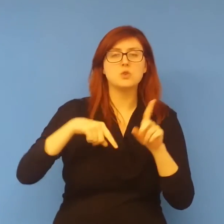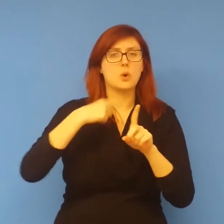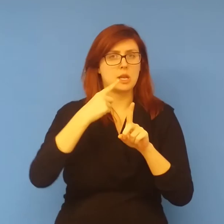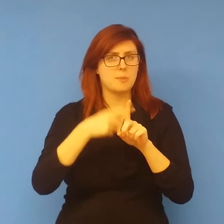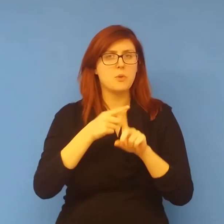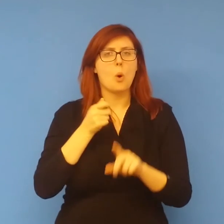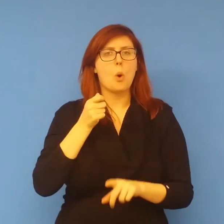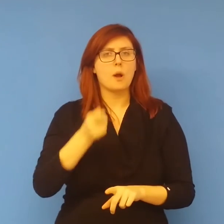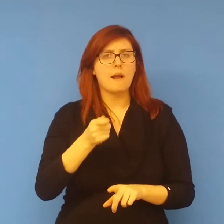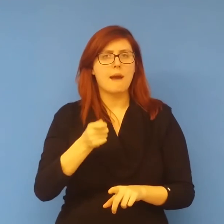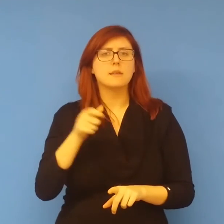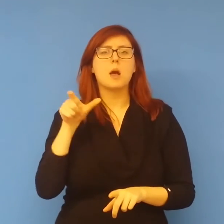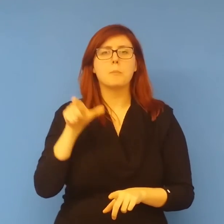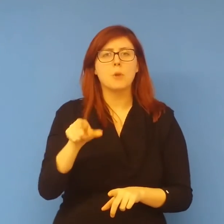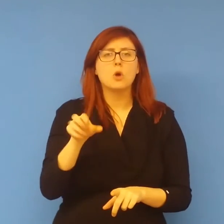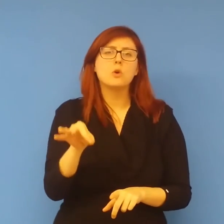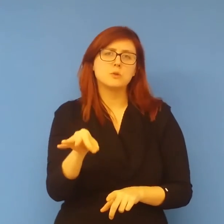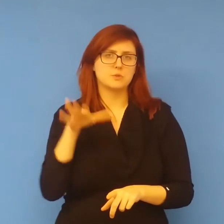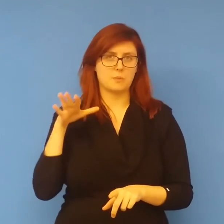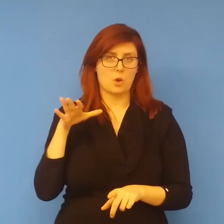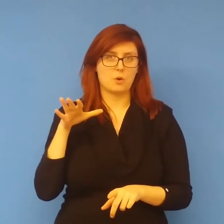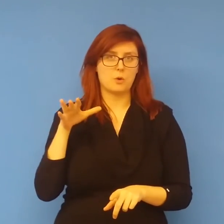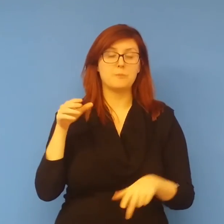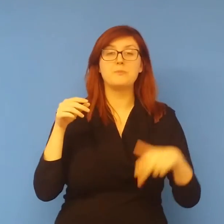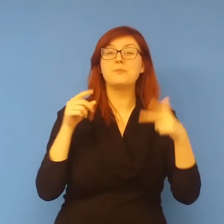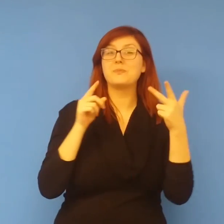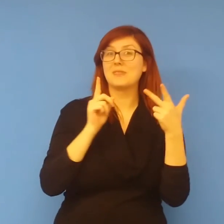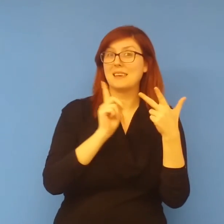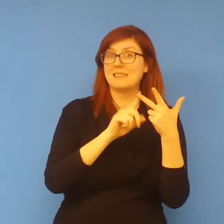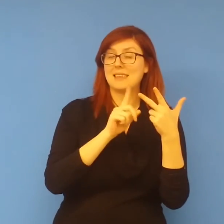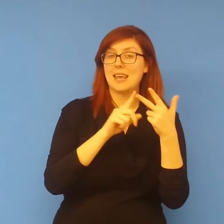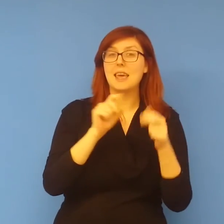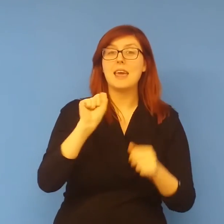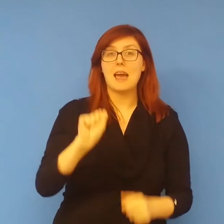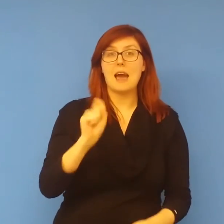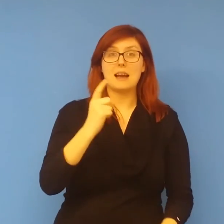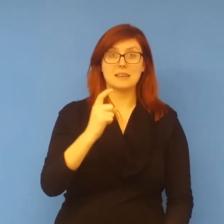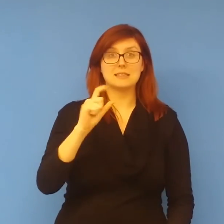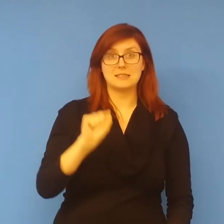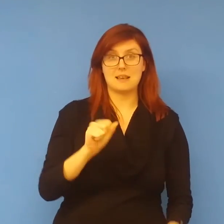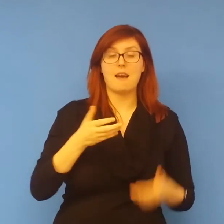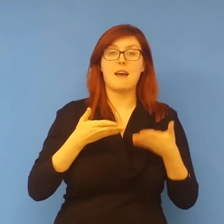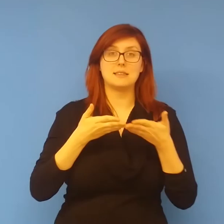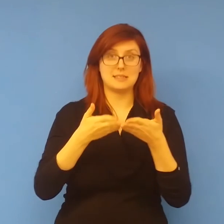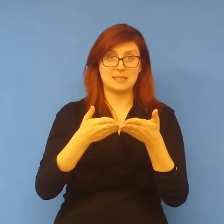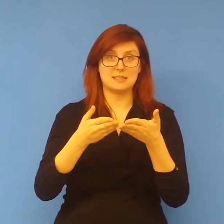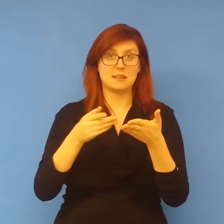o per bloccare e sbloccare la tua carta; AXA Assitance